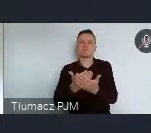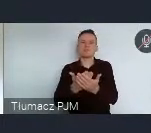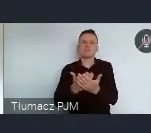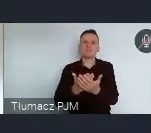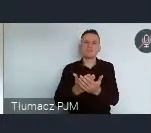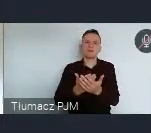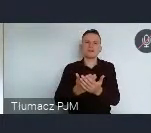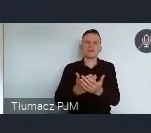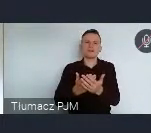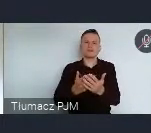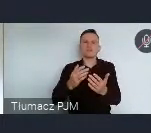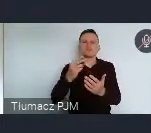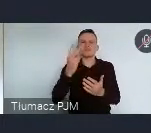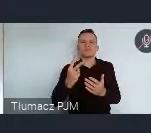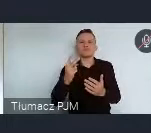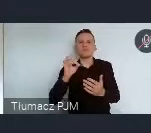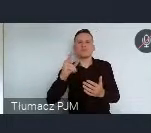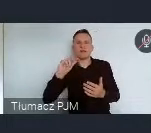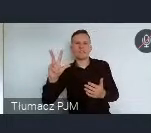które są same w sobie energooszczędne